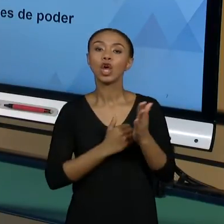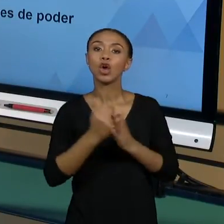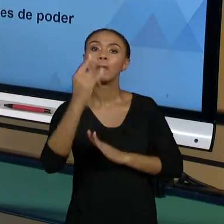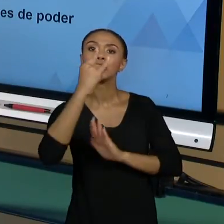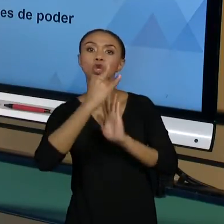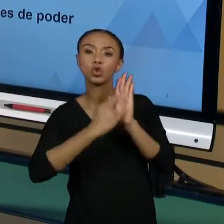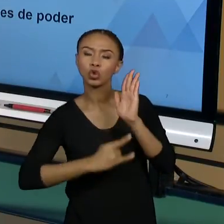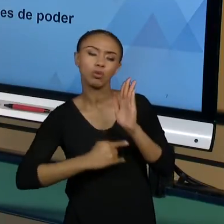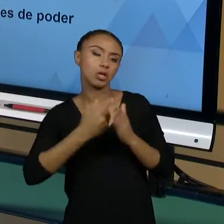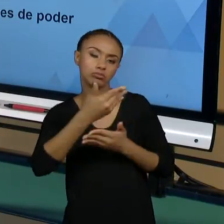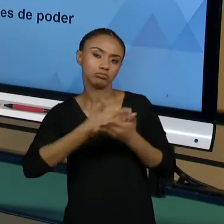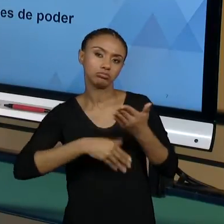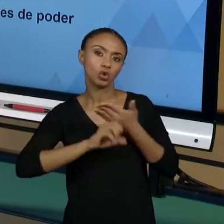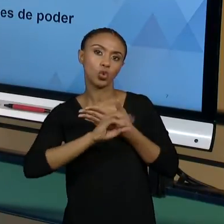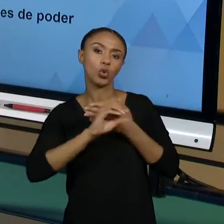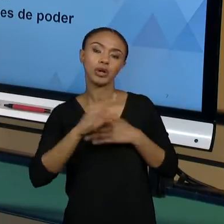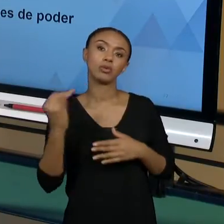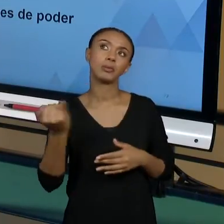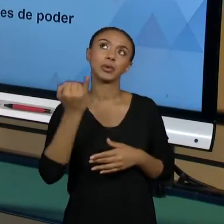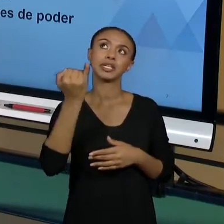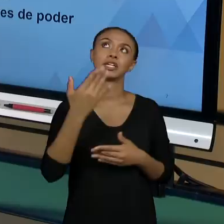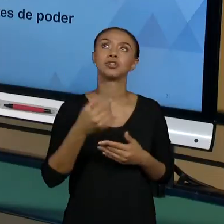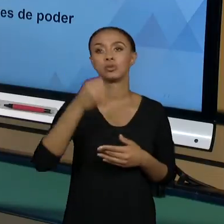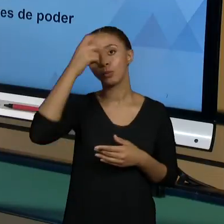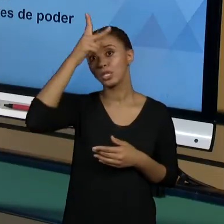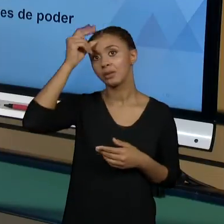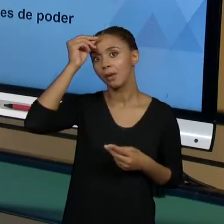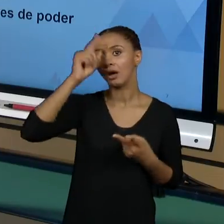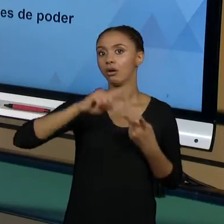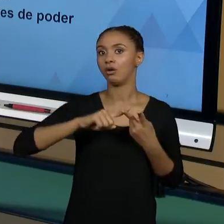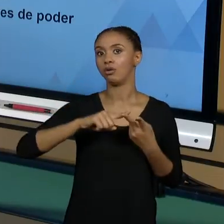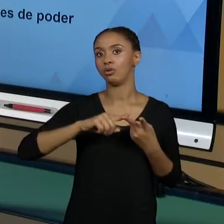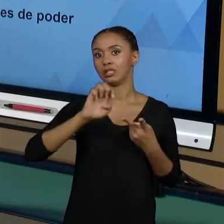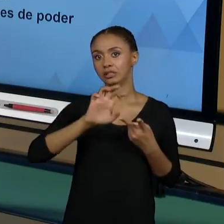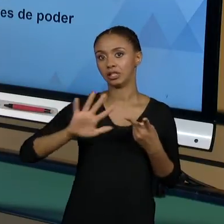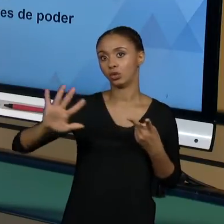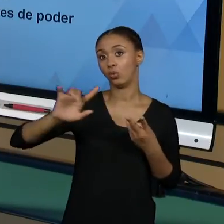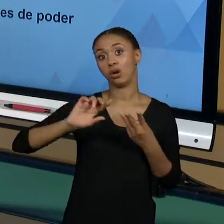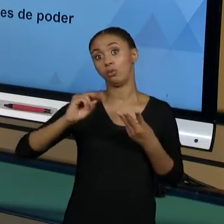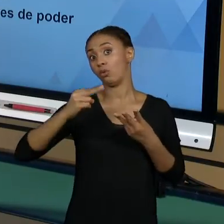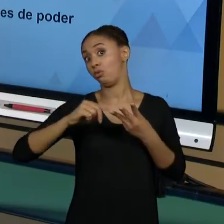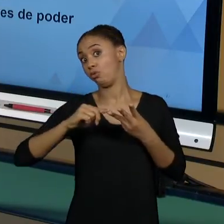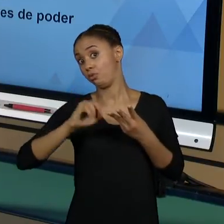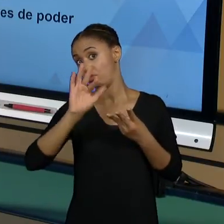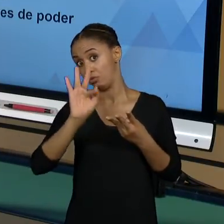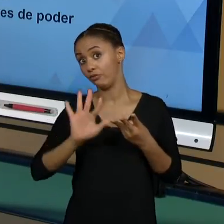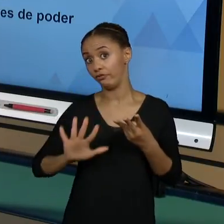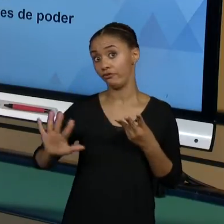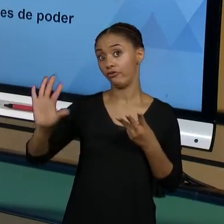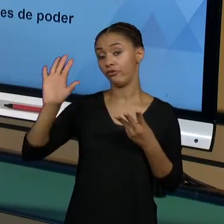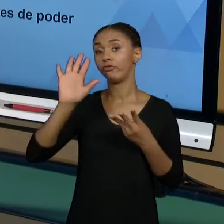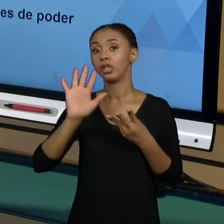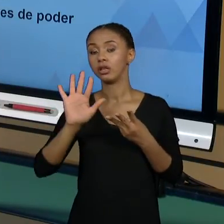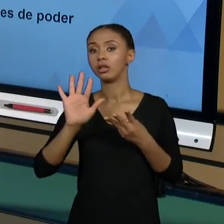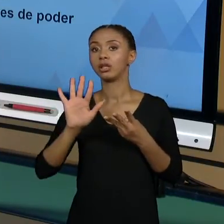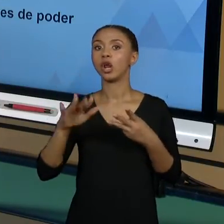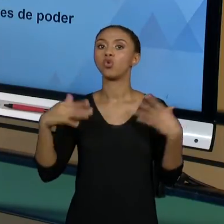RELEVO - DOCUMENTO CURRICULAR MUNICIPAL, ESTADUAL OU FEDERAL - HÁ UM JOGO DE FORÇAS QUE VAI